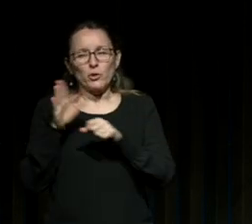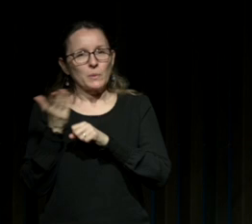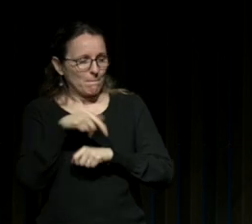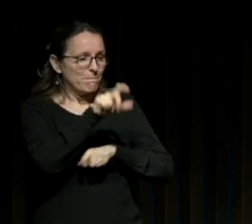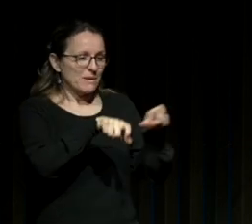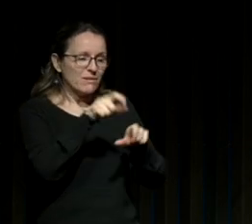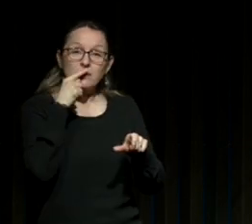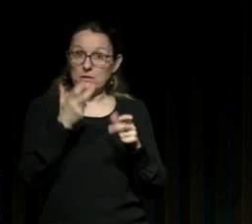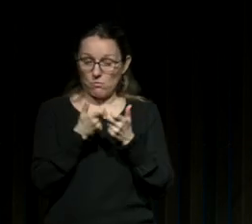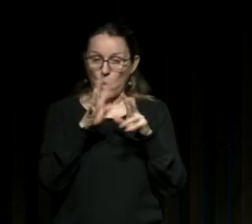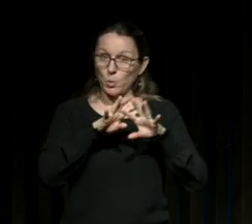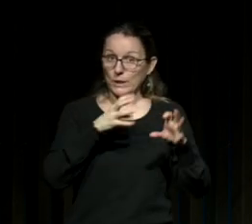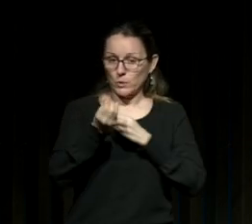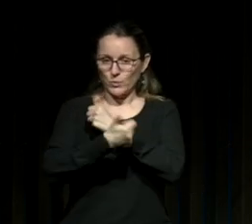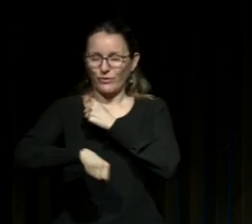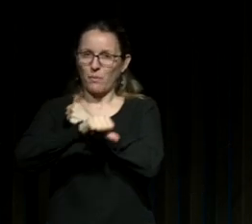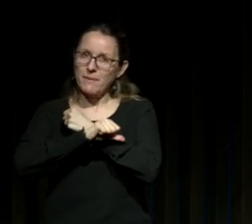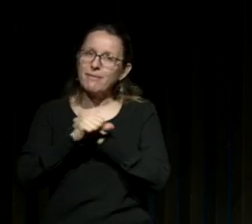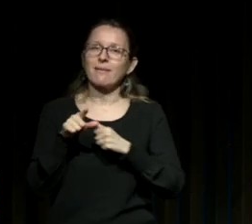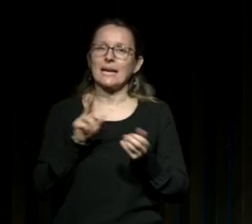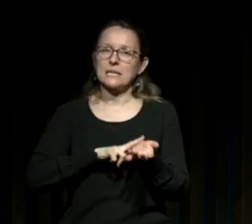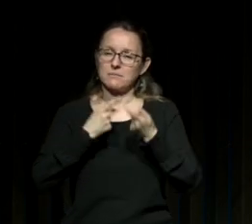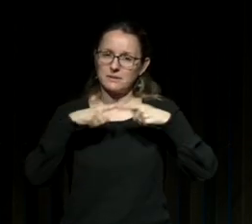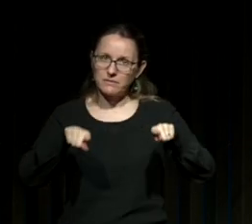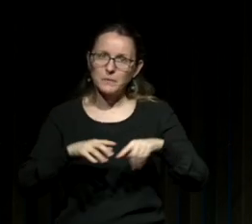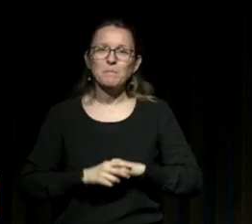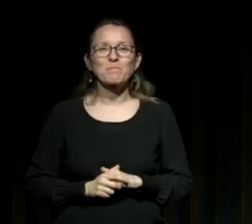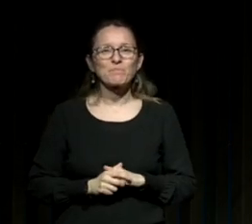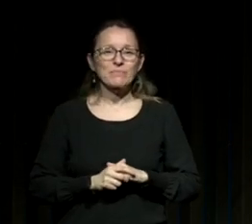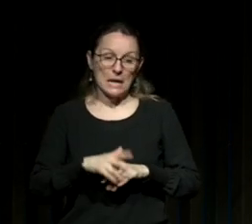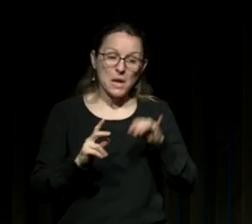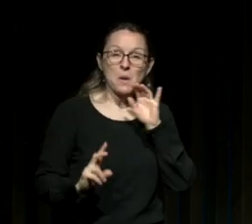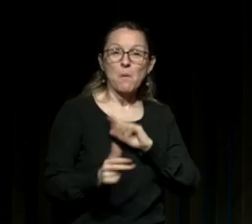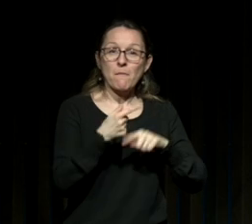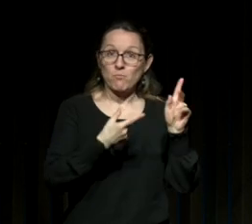la semaine et que pendant le week-end lors de la première prise alimentaire elle est retardée